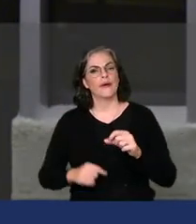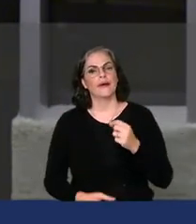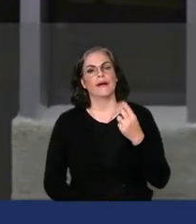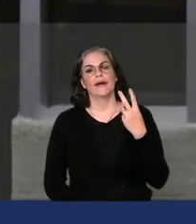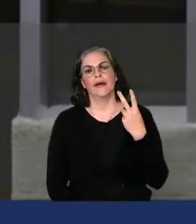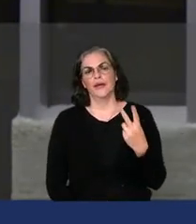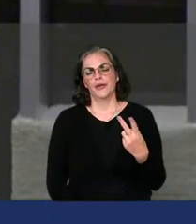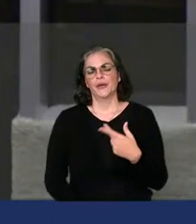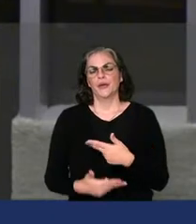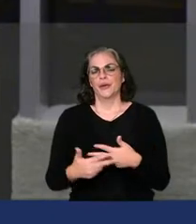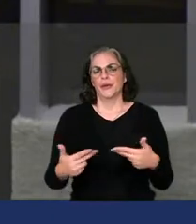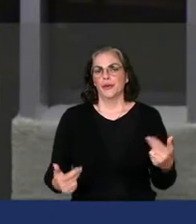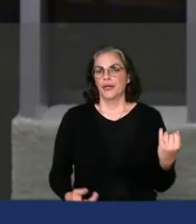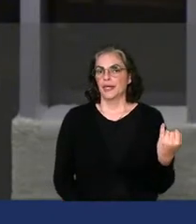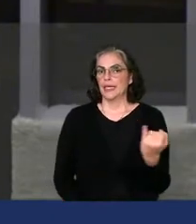MOBILIZAÇÃO CENTRADO EM DUAS VERTENTES DO PENSAMENTO